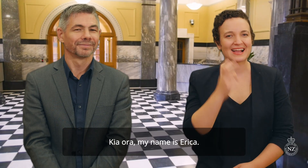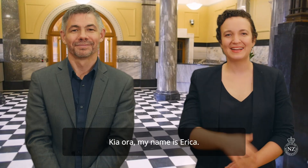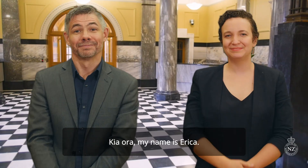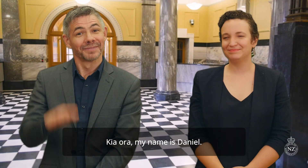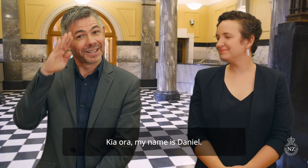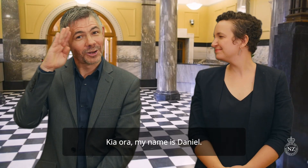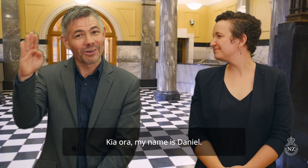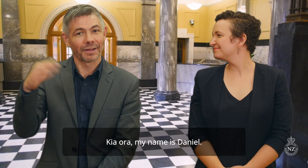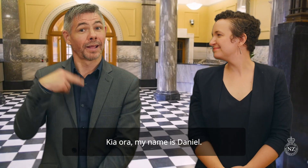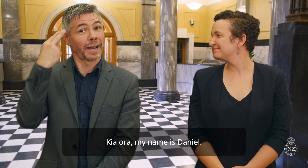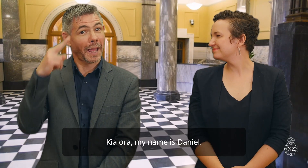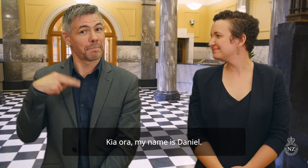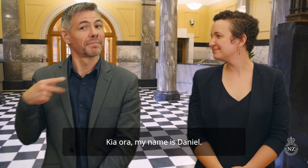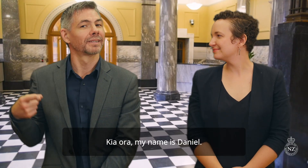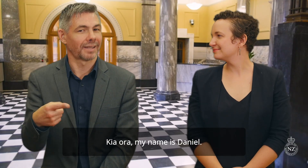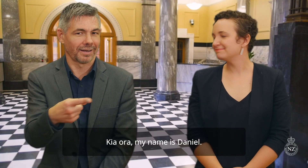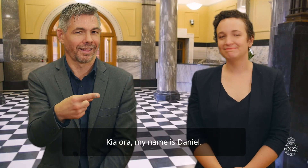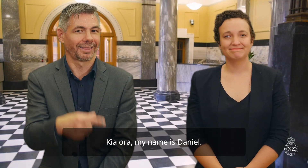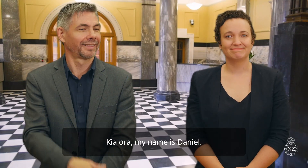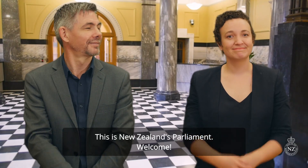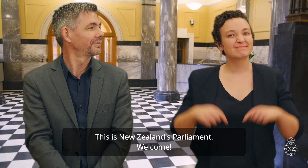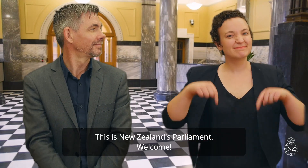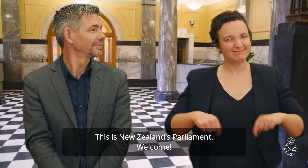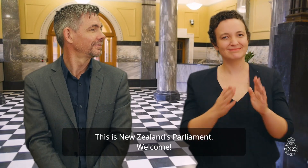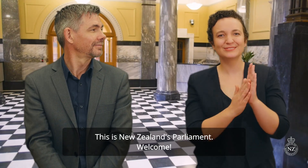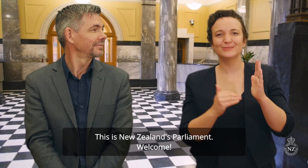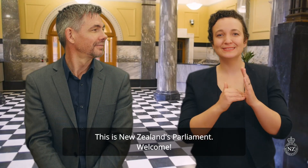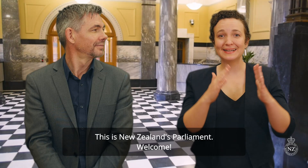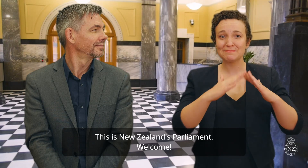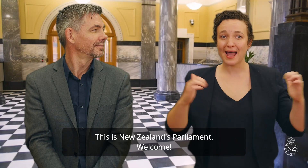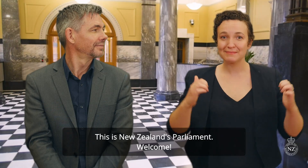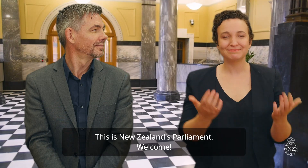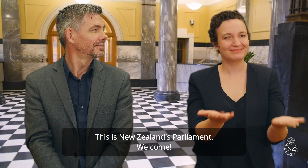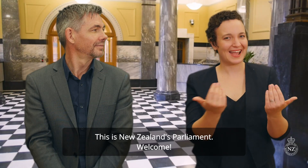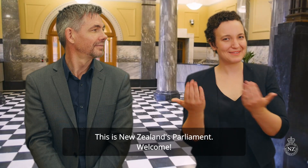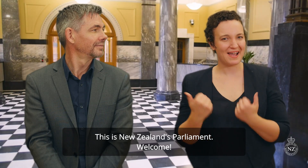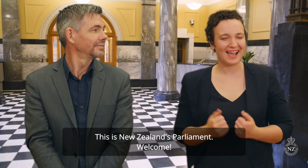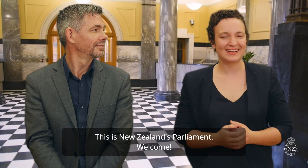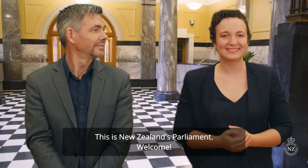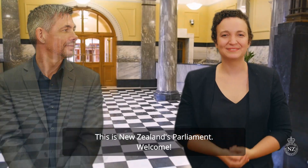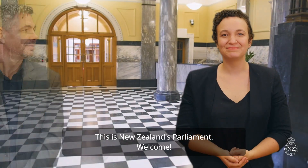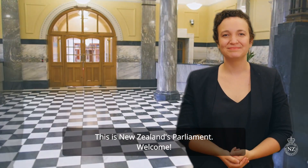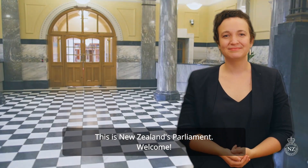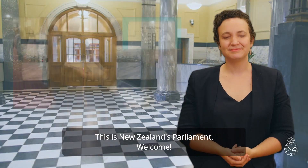Kia ora, ko Daniel tōku ingoa. Ko te Pāremata tēnei o Aotearoa. Nau mai!